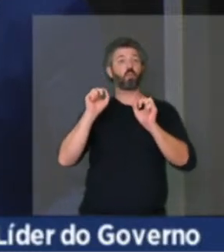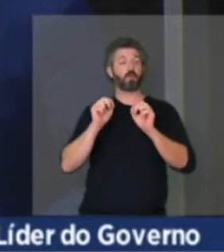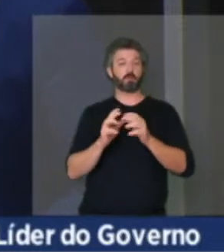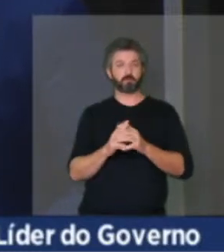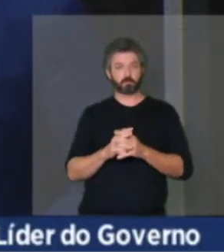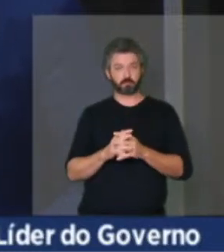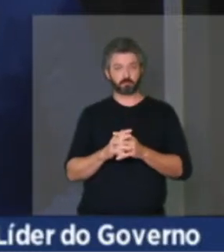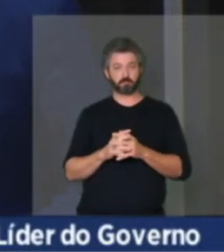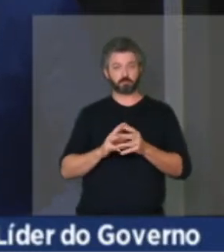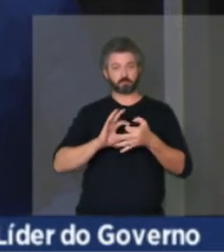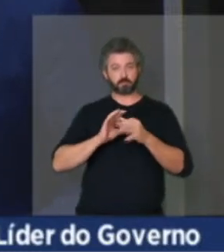QUEBRAR O NOSSO RECORDE DE MEDALHAS COMO VIMOS FAZENDO,